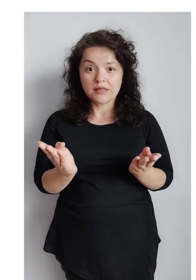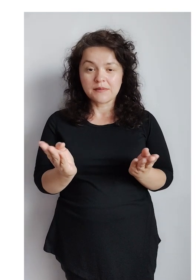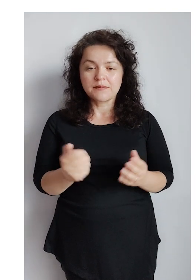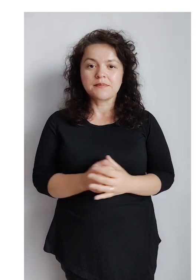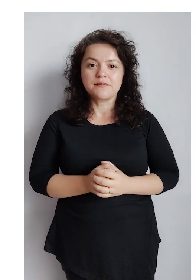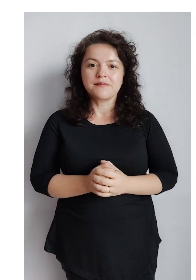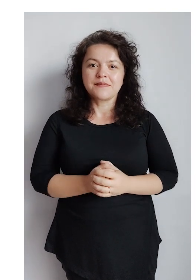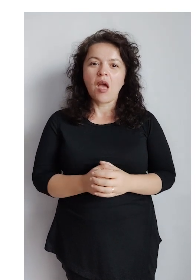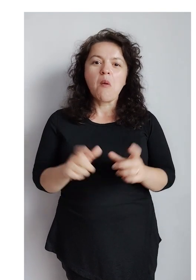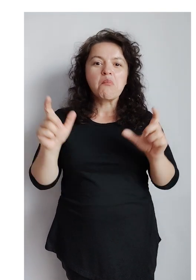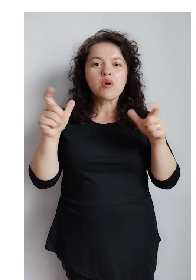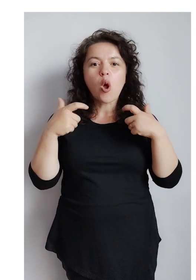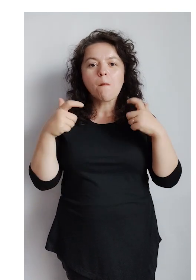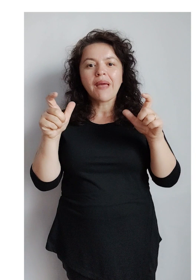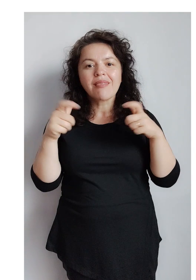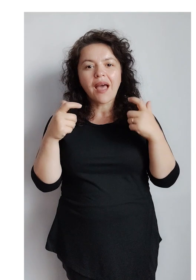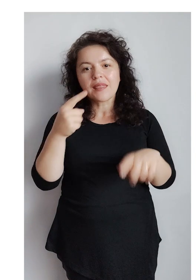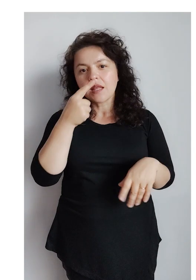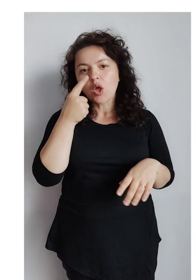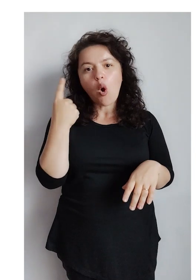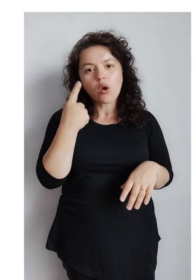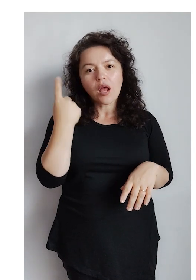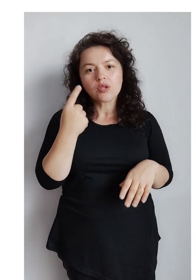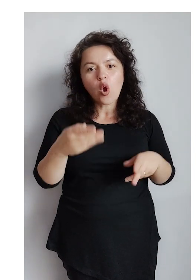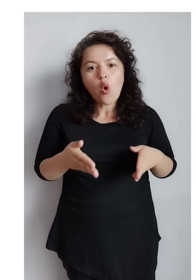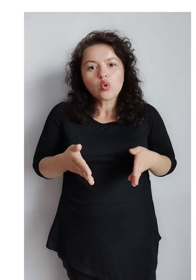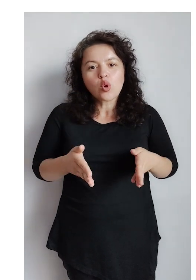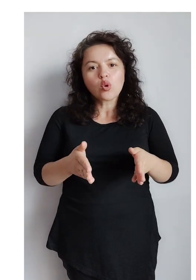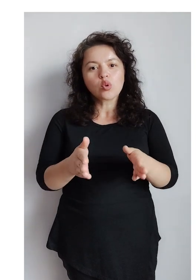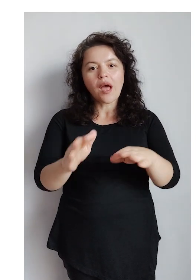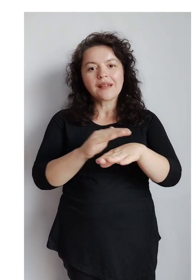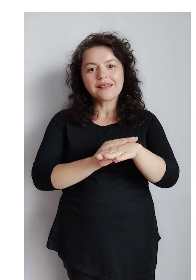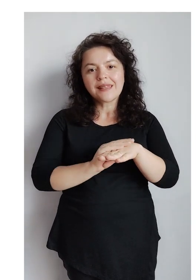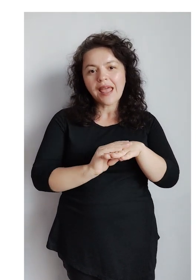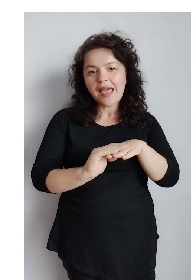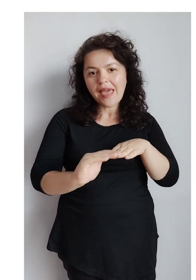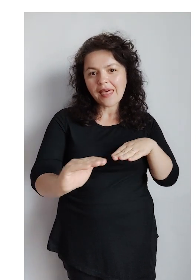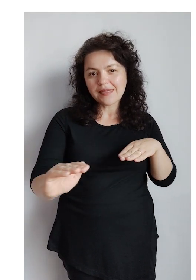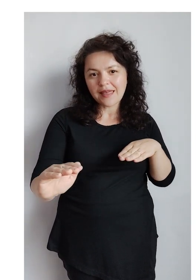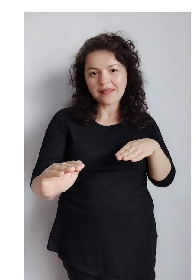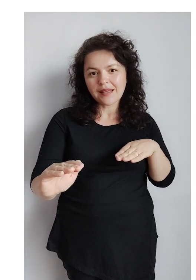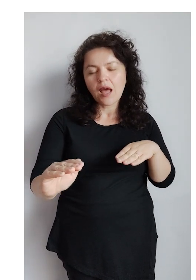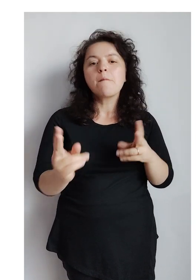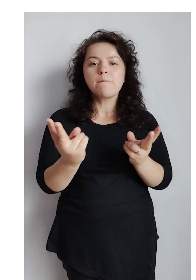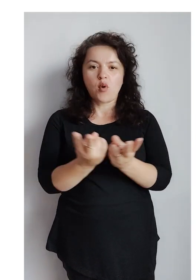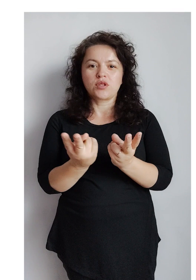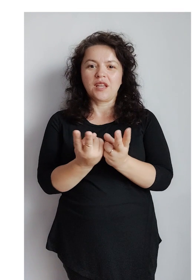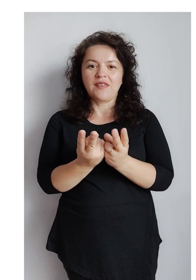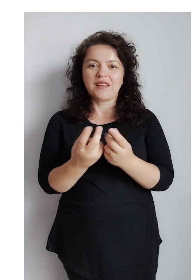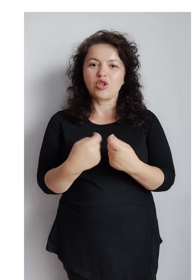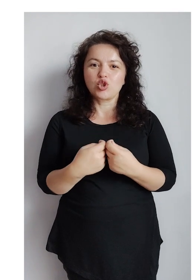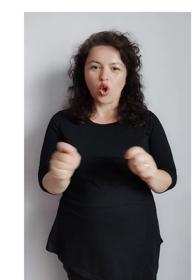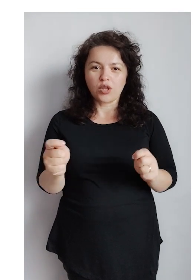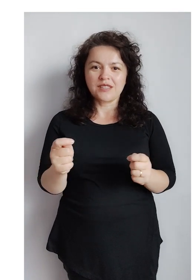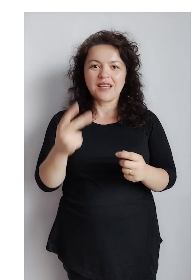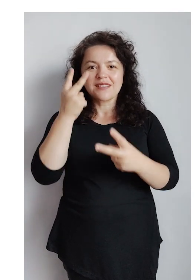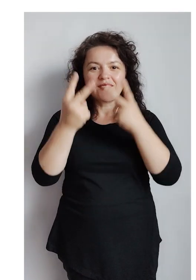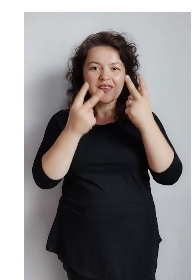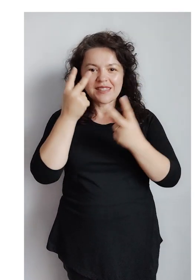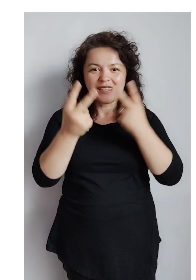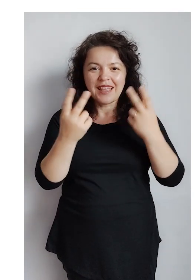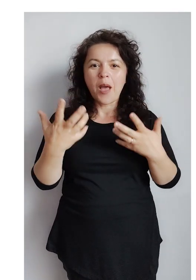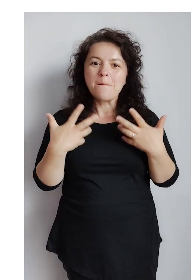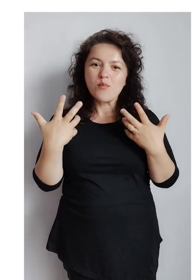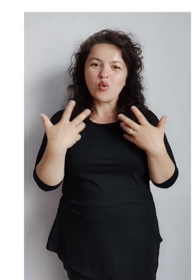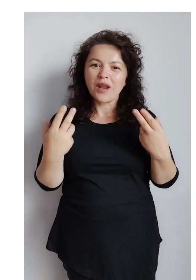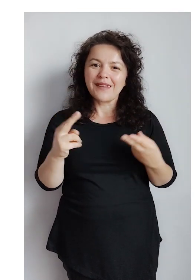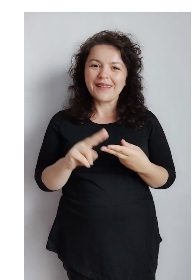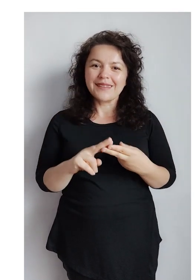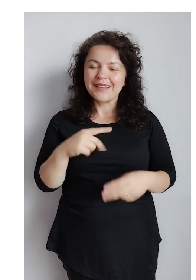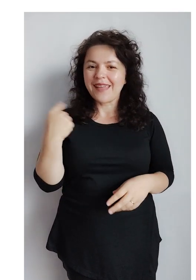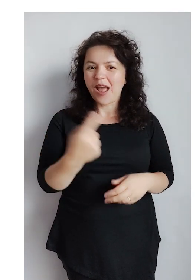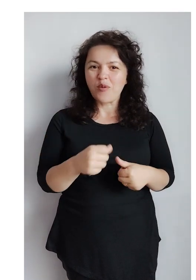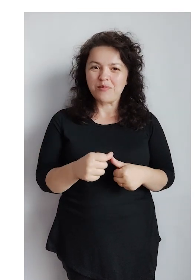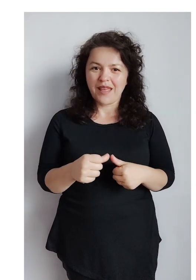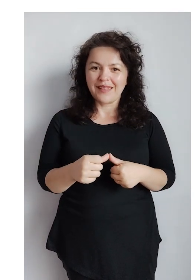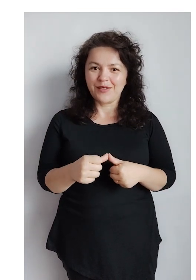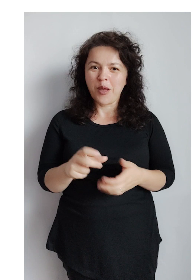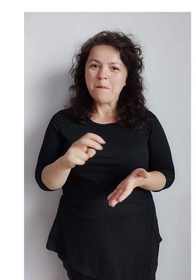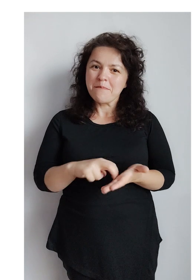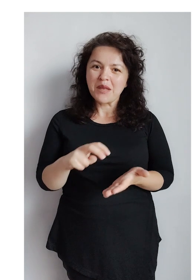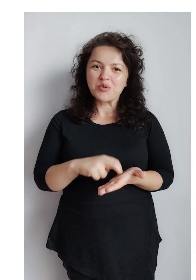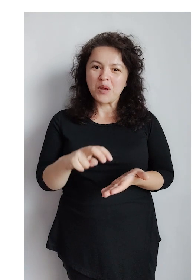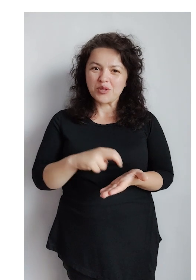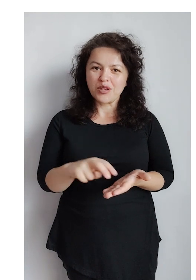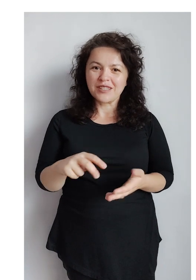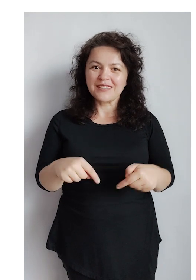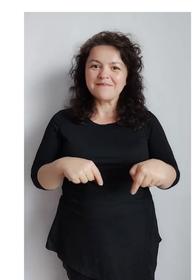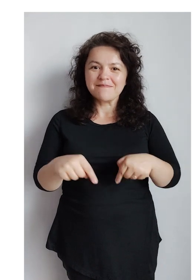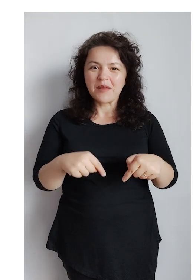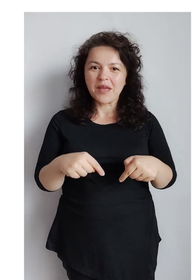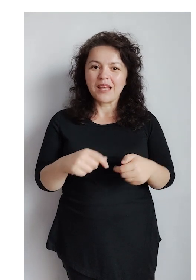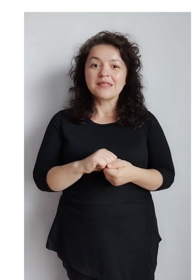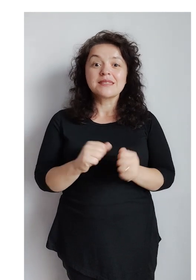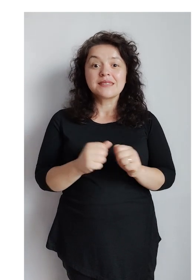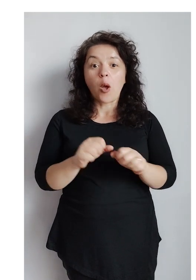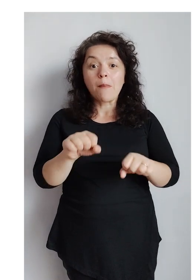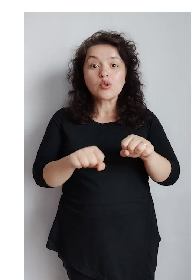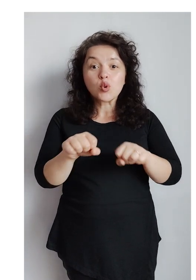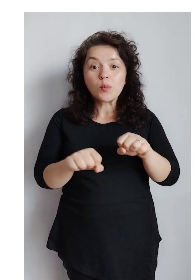O promenadă în oraș cu un trotuar spațios, neted și plan, potrivit pentru ca toți să-l viziteze și să se bucure de întâlnirea cu prietenii, mersul pe jos, deplasarea sau mersul cu bicicleta